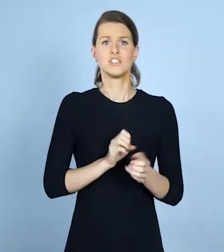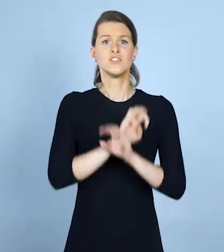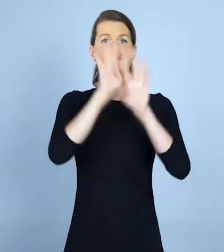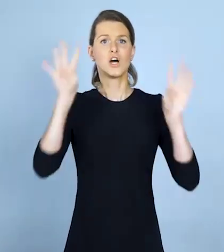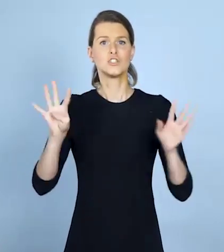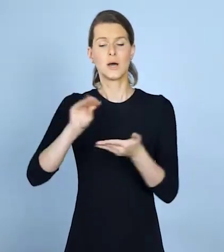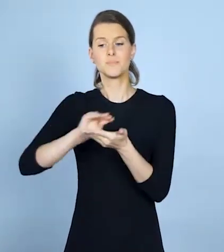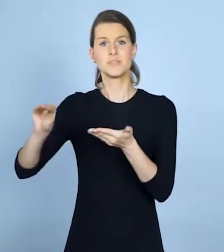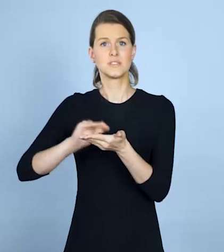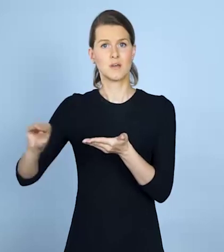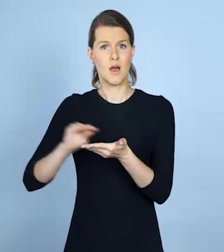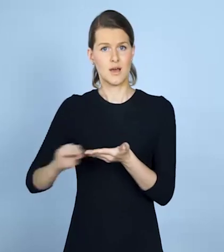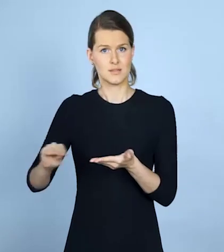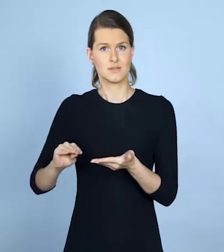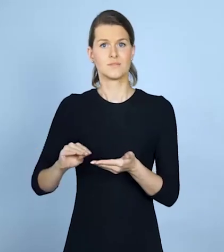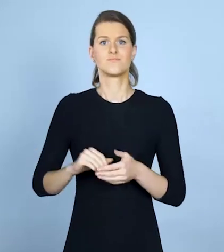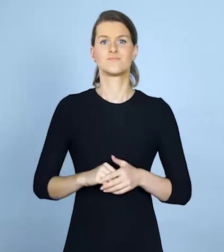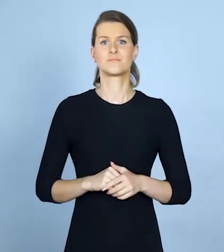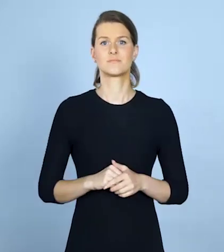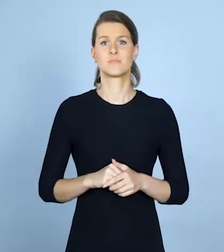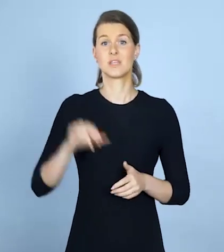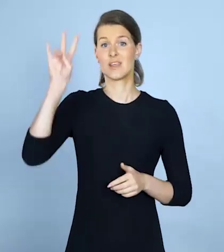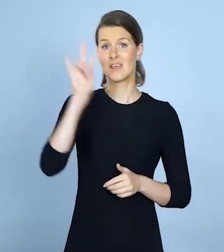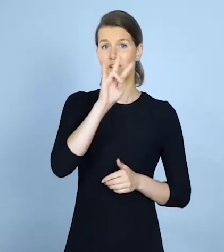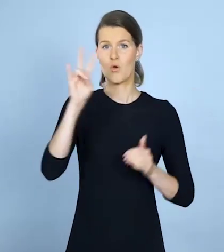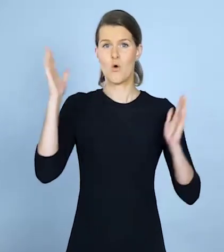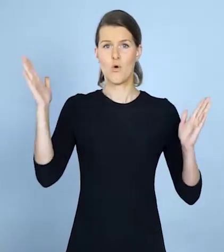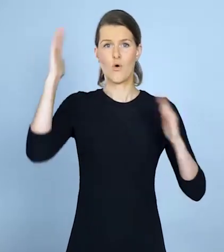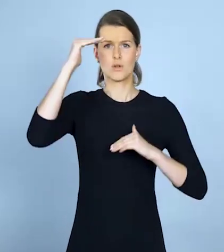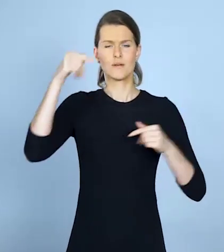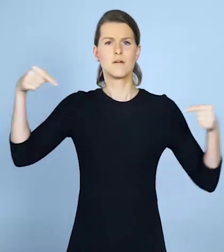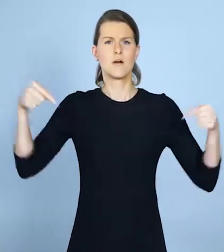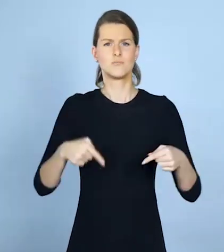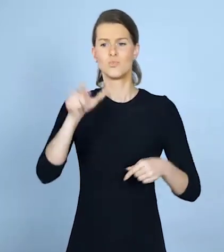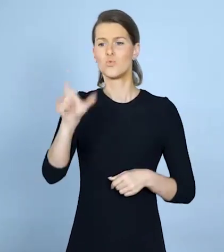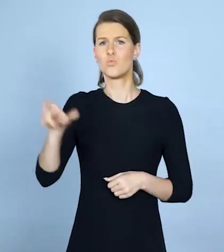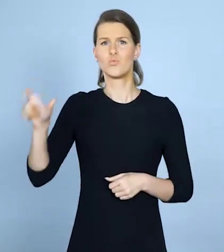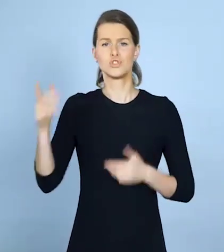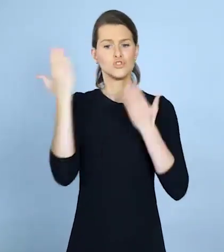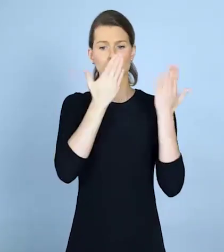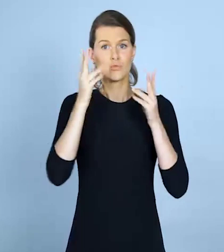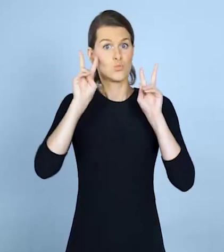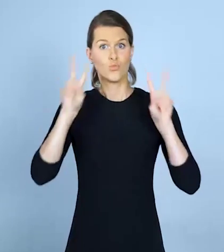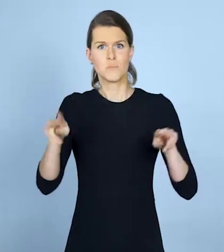и Священного Писания. Являлась духовной книгой